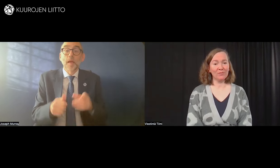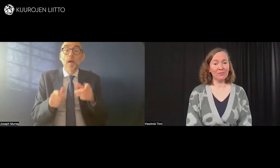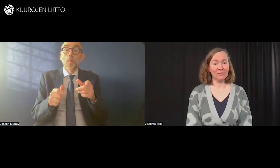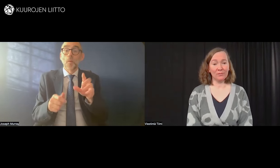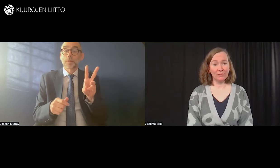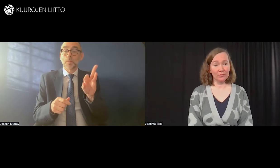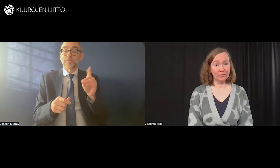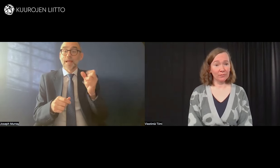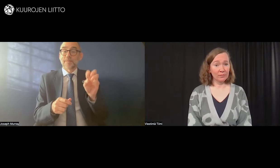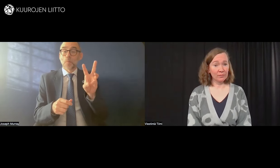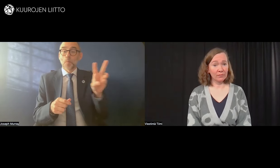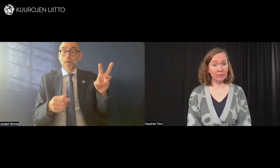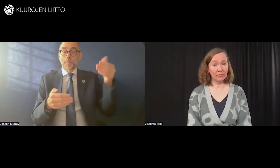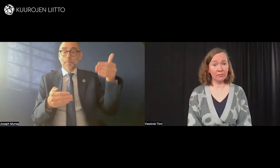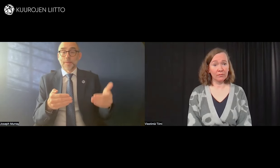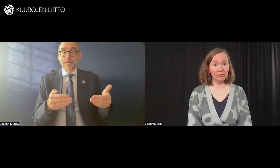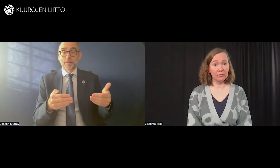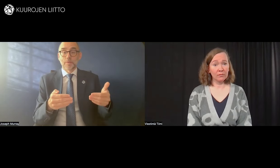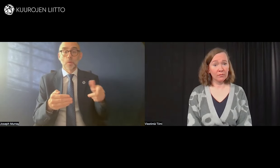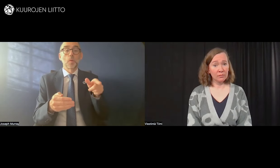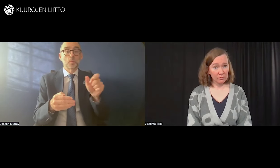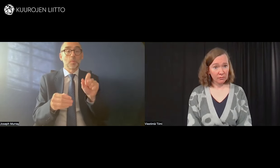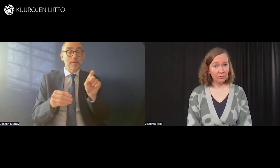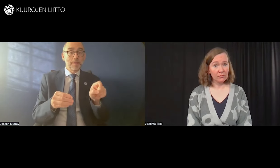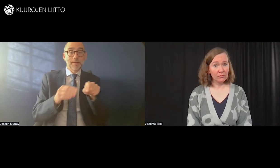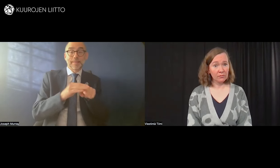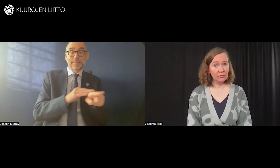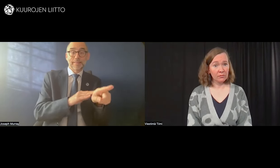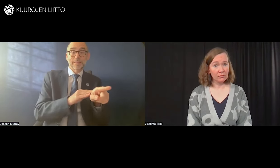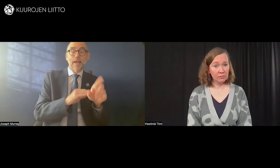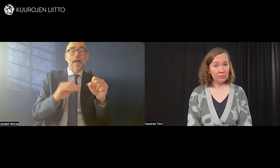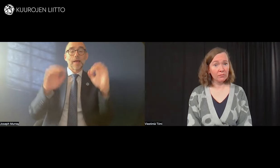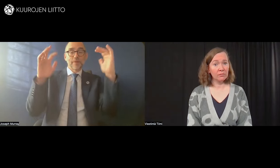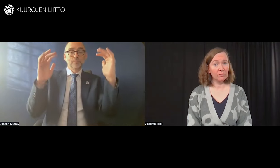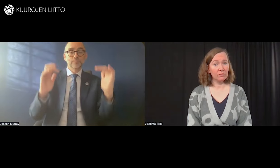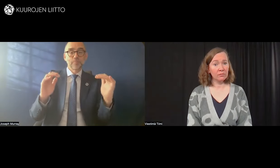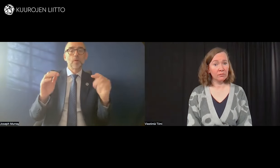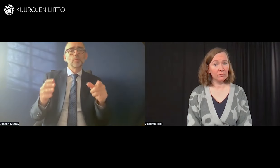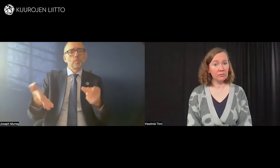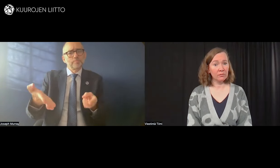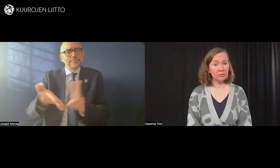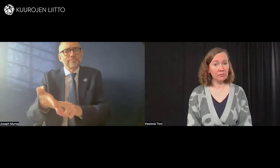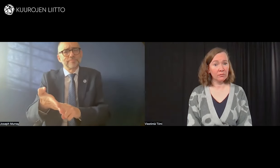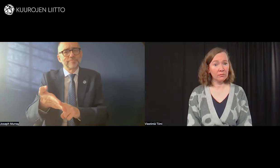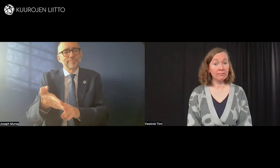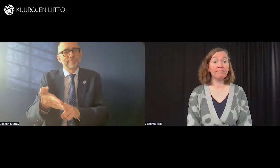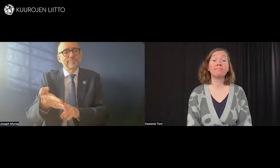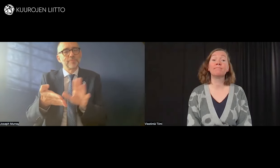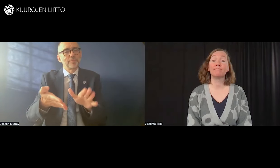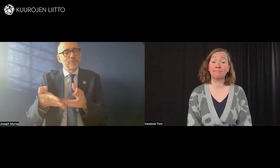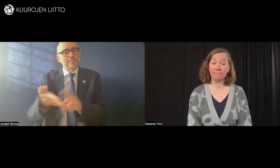n nettisivuilla on lomake, jolla voit lisätä allekirjoituksesi kannatuksena.